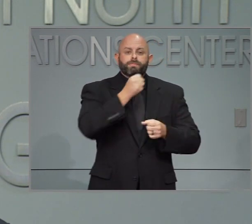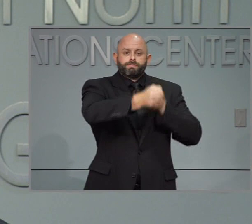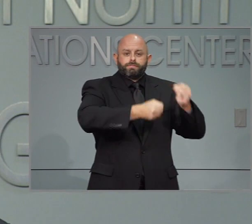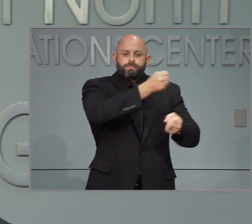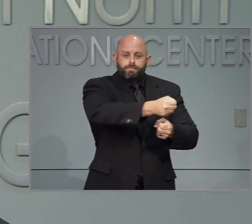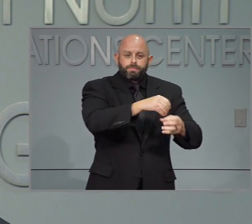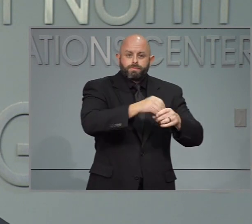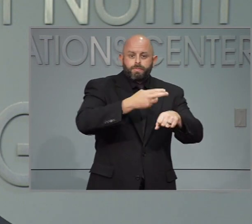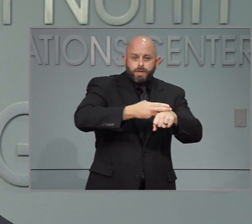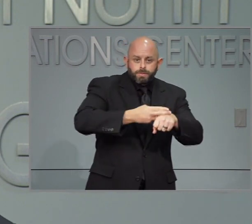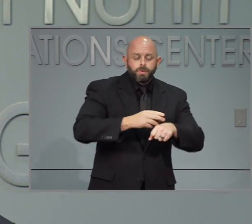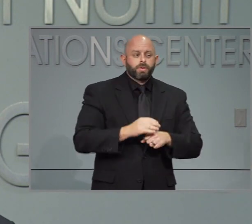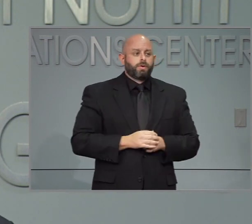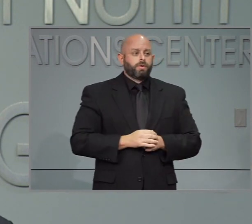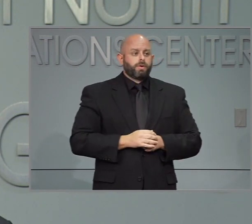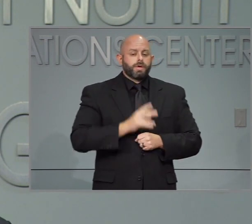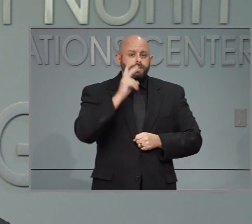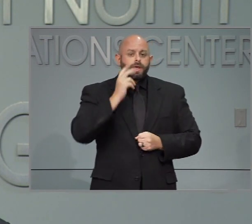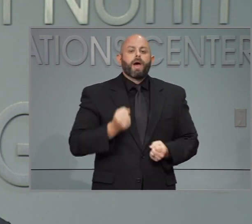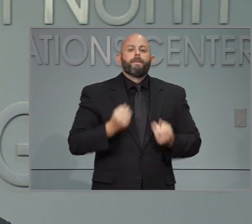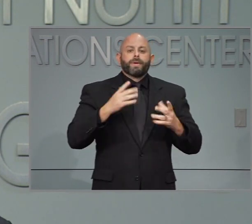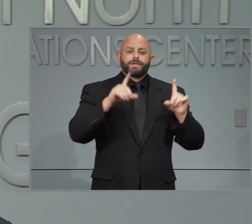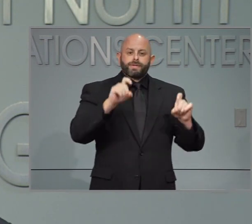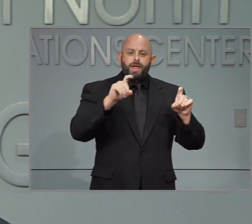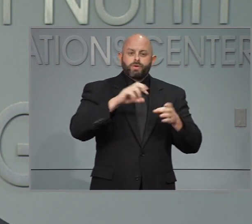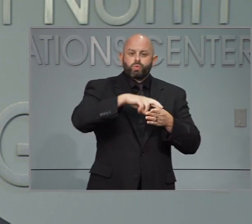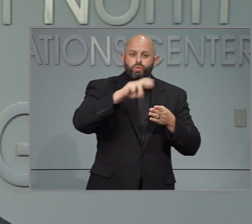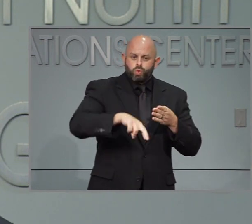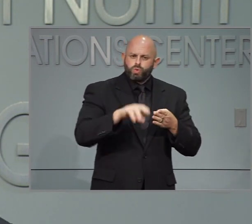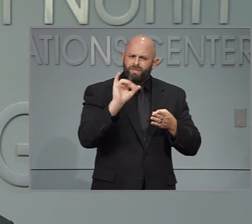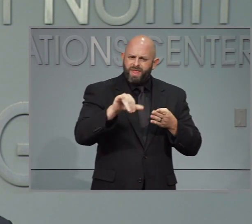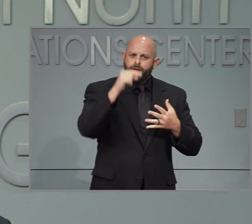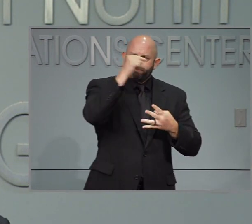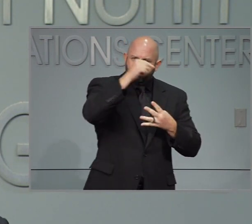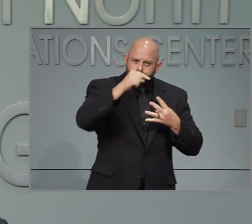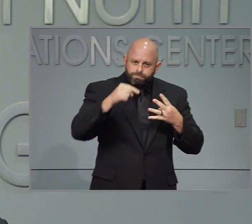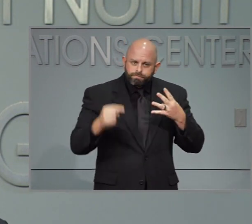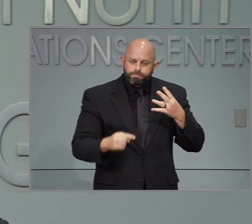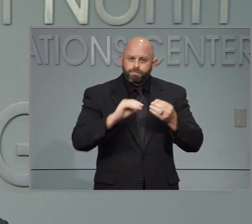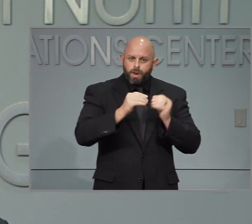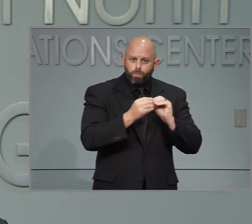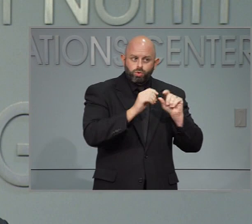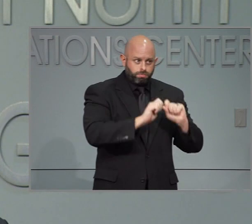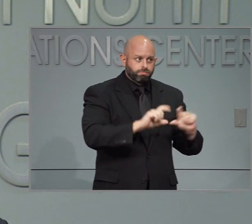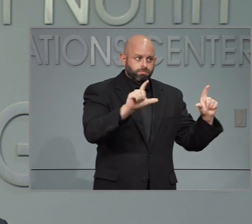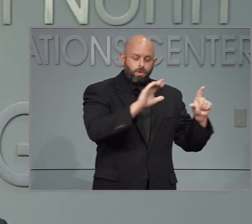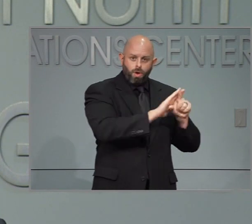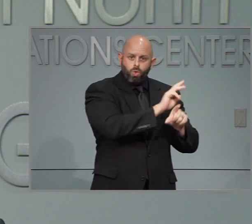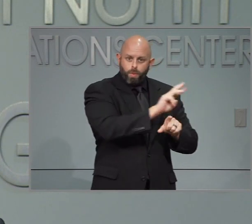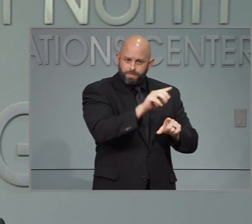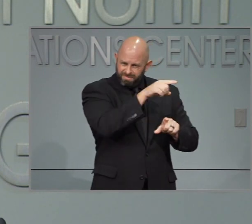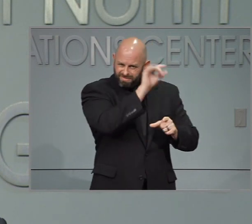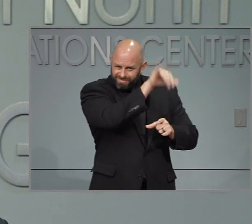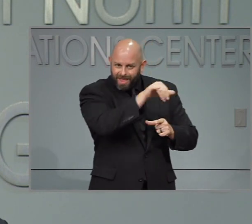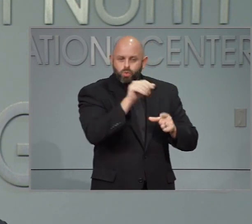Ni capacidad de hospitalizaciones. Estamos viendo la capacidad de pruebas son varios indicadores los los